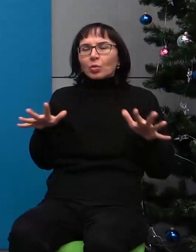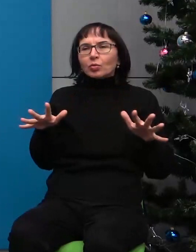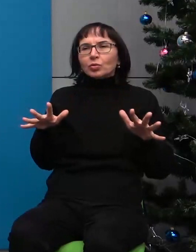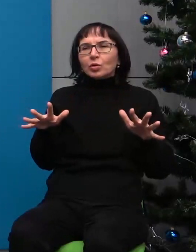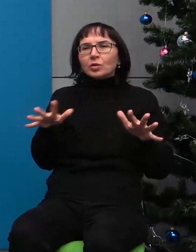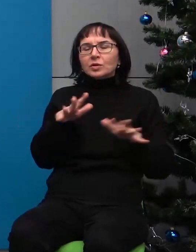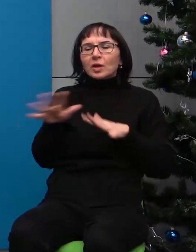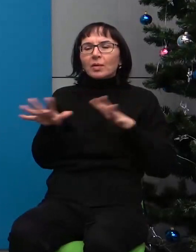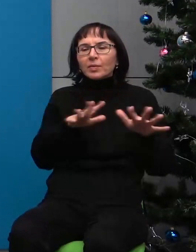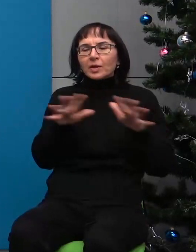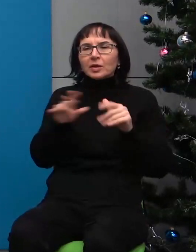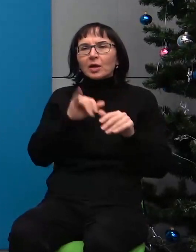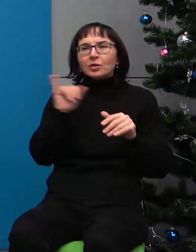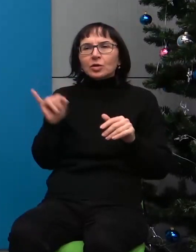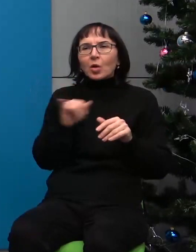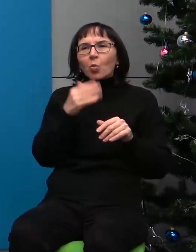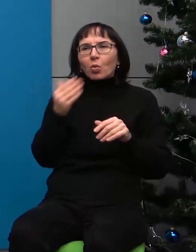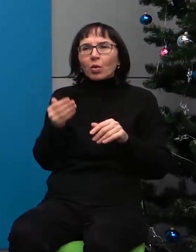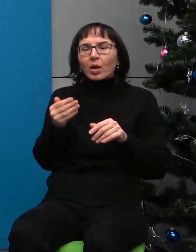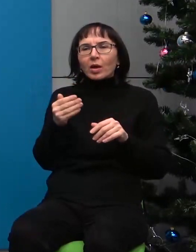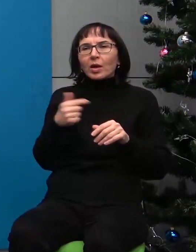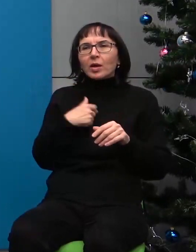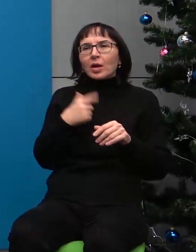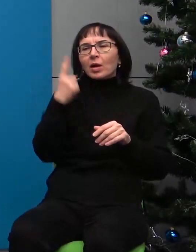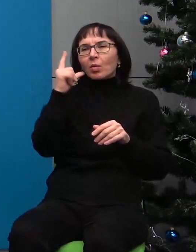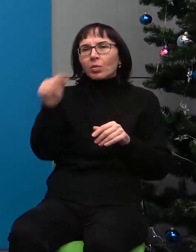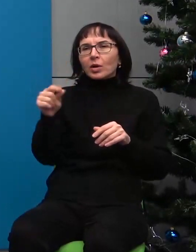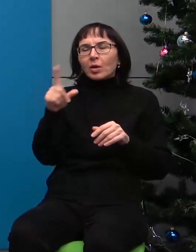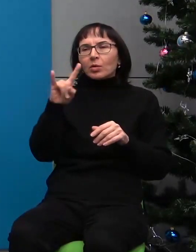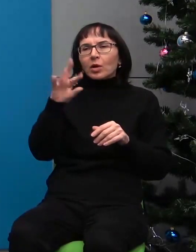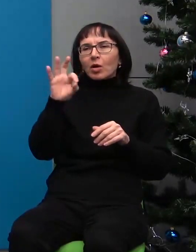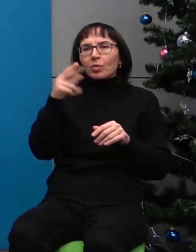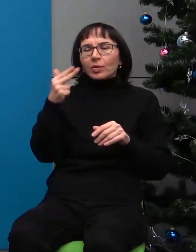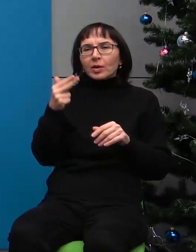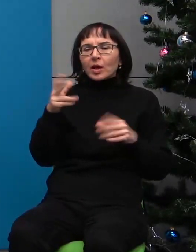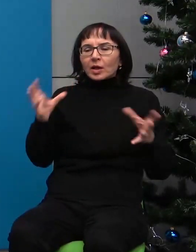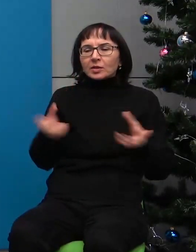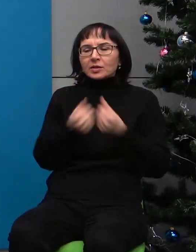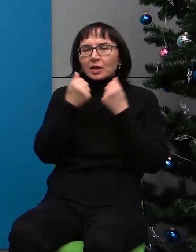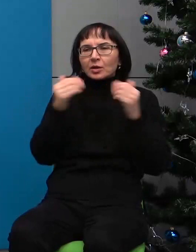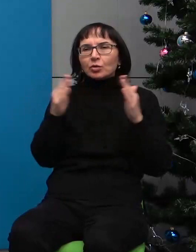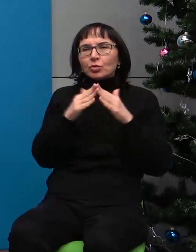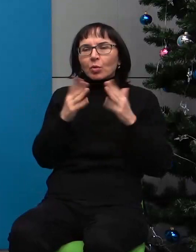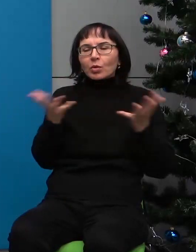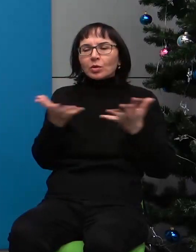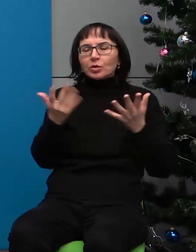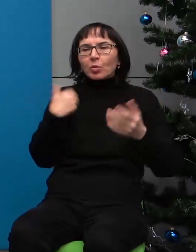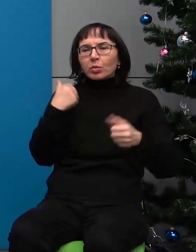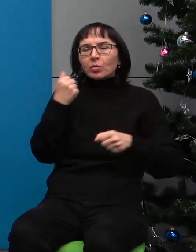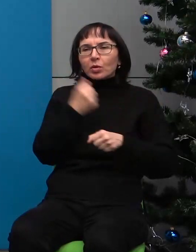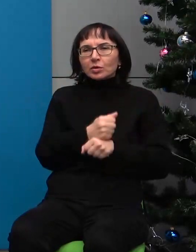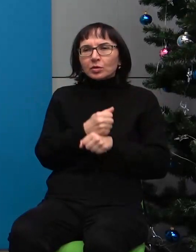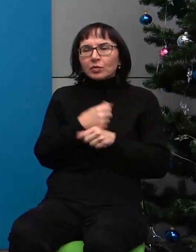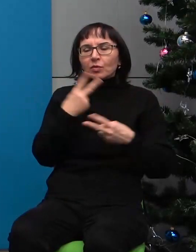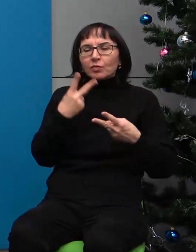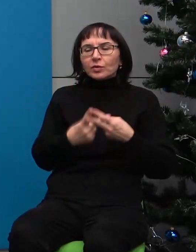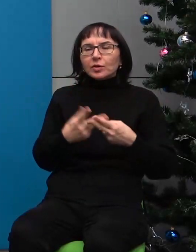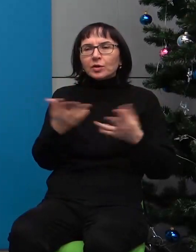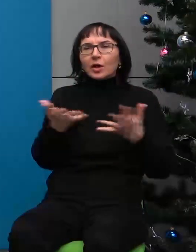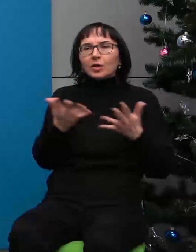Na przykład Jean Moulin ma cały rozdział sobie poświęcony. Ja pojechałem do Lyonu specjalnie po to, żeby znaleźć ten dom, w którym go aresztowano. W tym więzieniu, w którym on był.